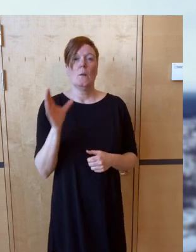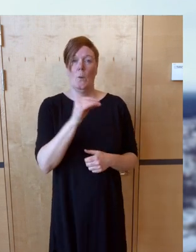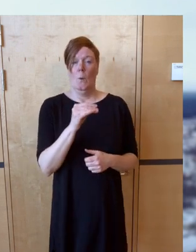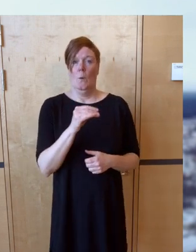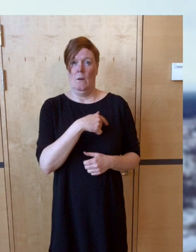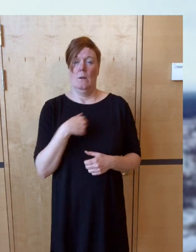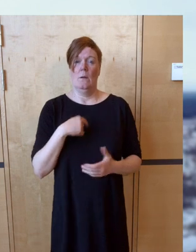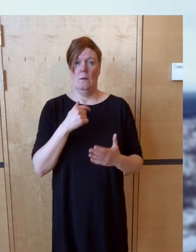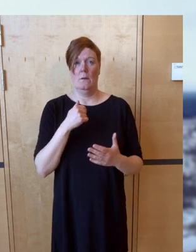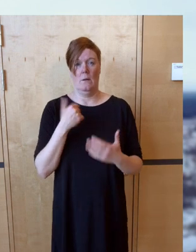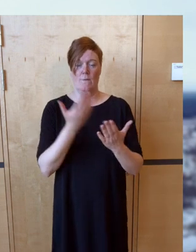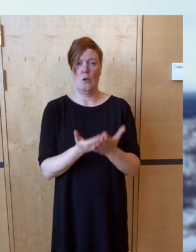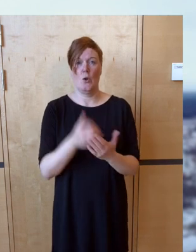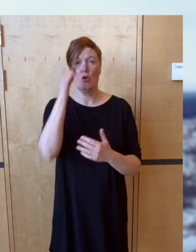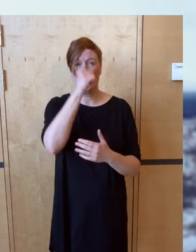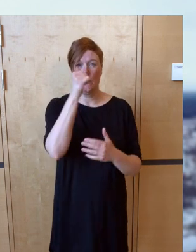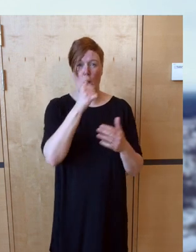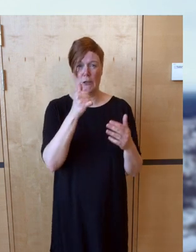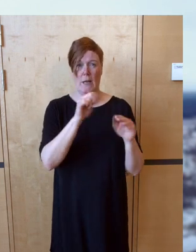Gymnasienämnden foto teckning för hela ditt underskott